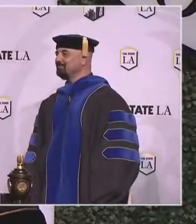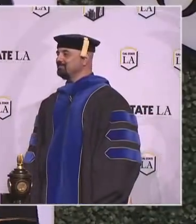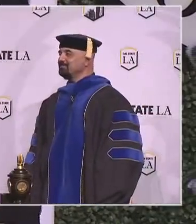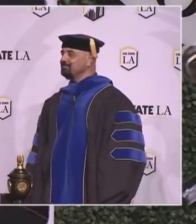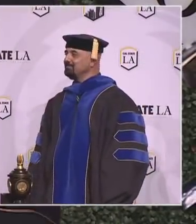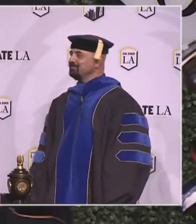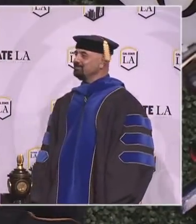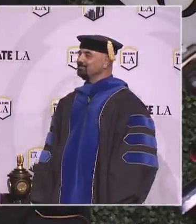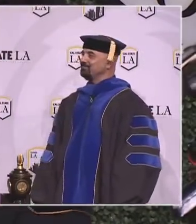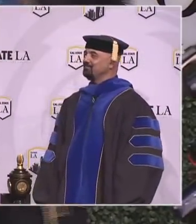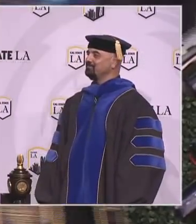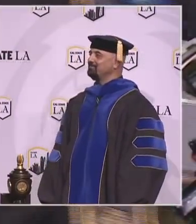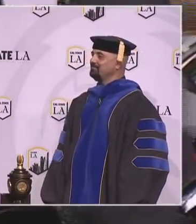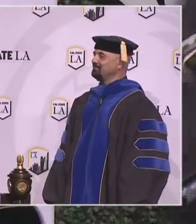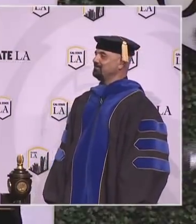HAVE BEEN CALLED]